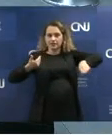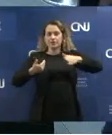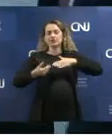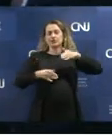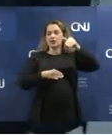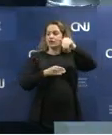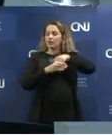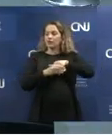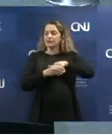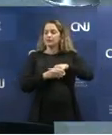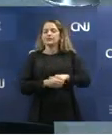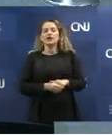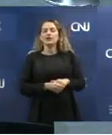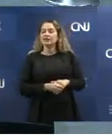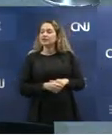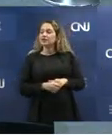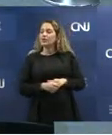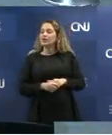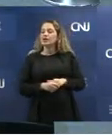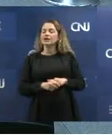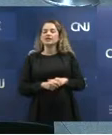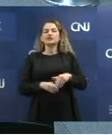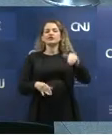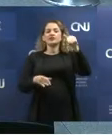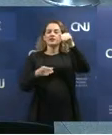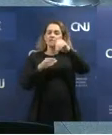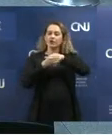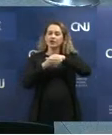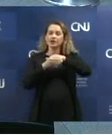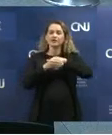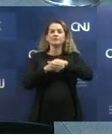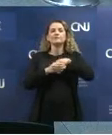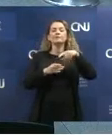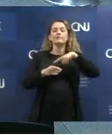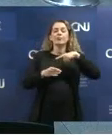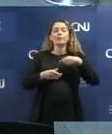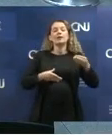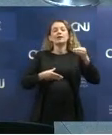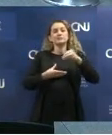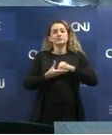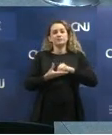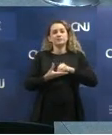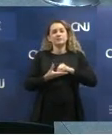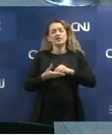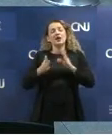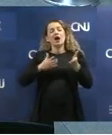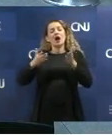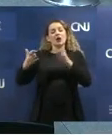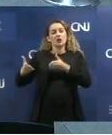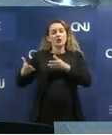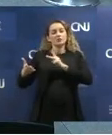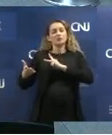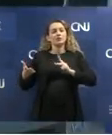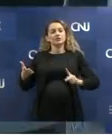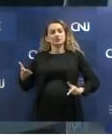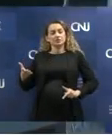com o voto de Vossa Excelência, Conselheiro Marcelo, perto do seu presidente sem maiores maiores delongas,